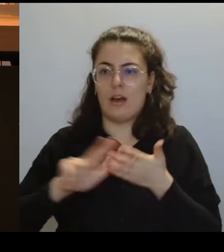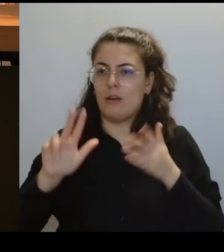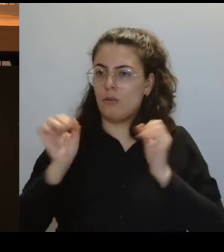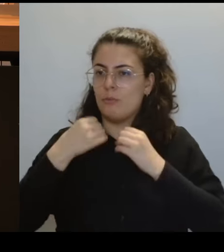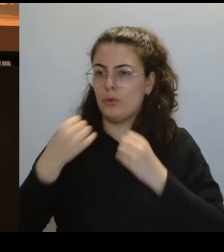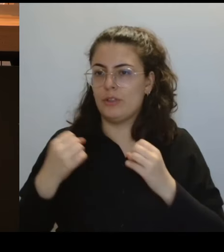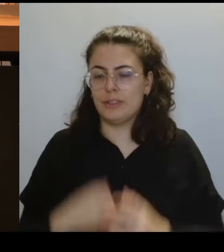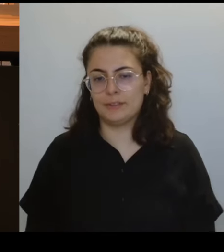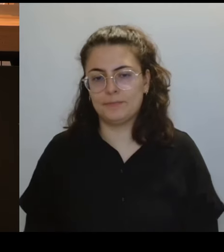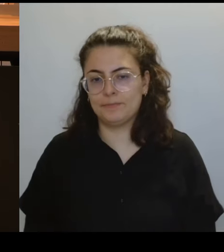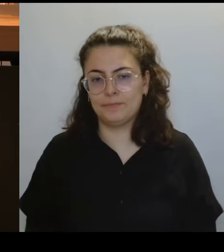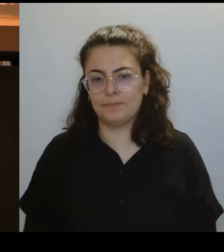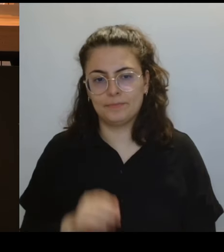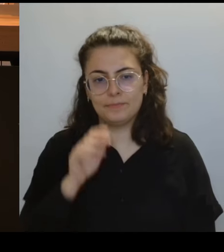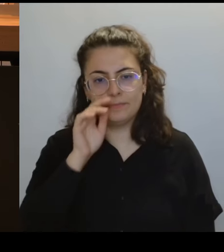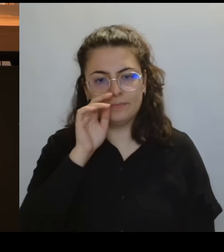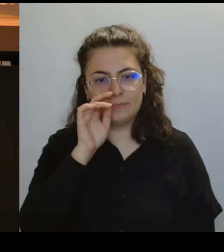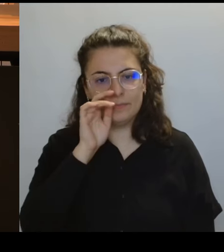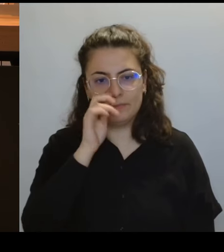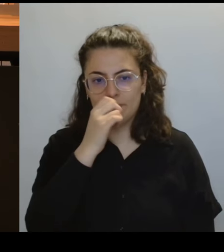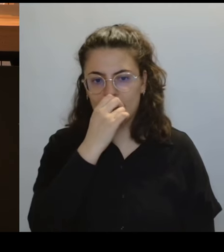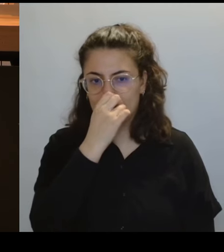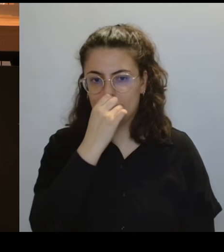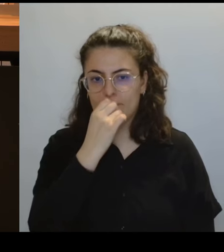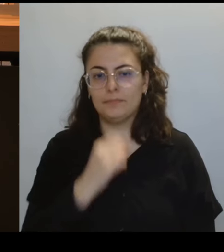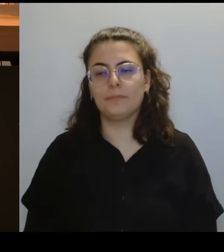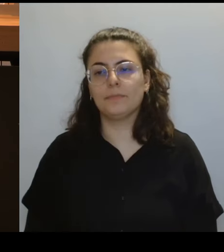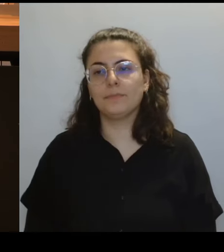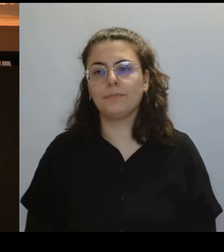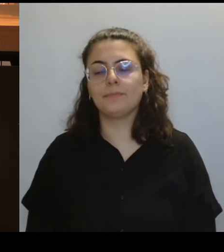Sie sagten jetzt in der Begründung eine lokale Maßnahme reicht